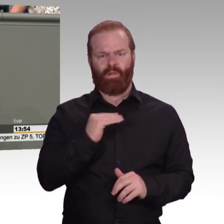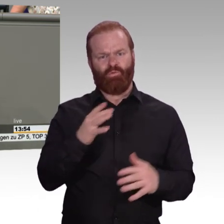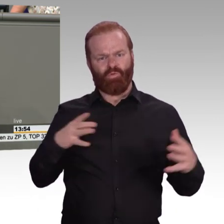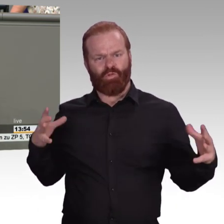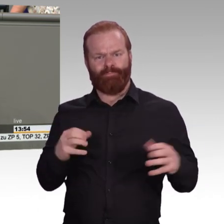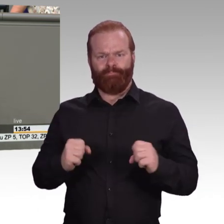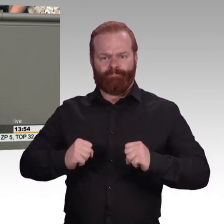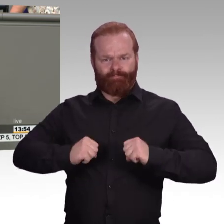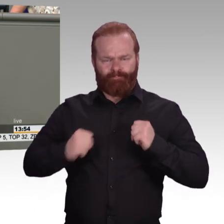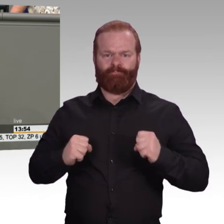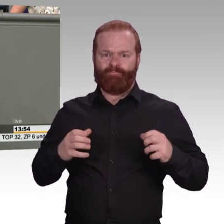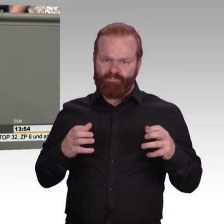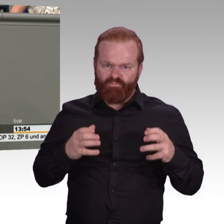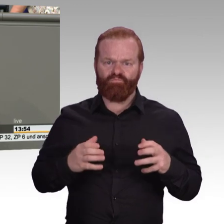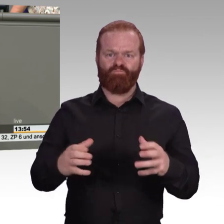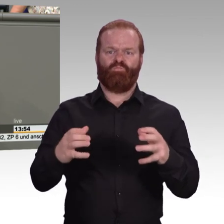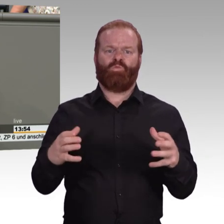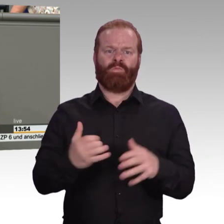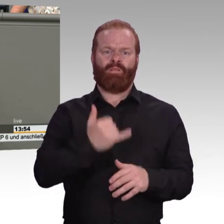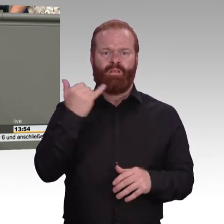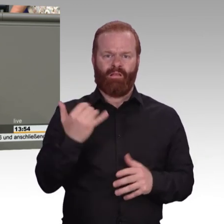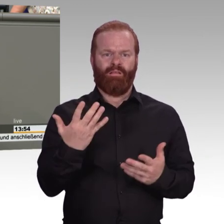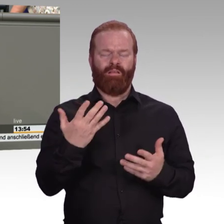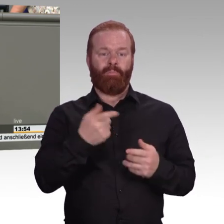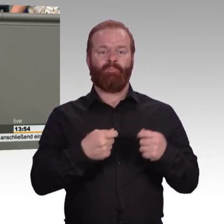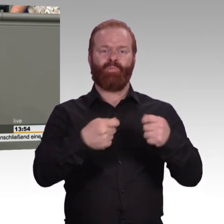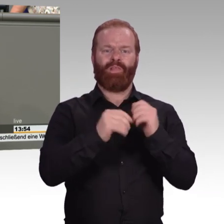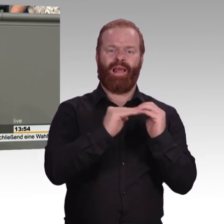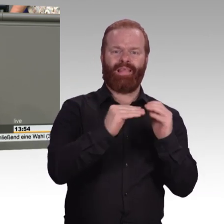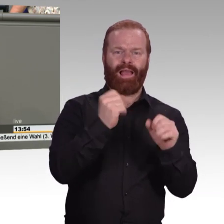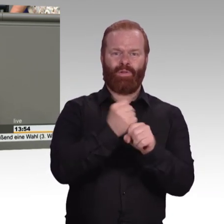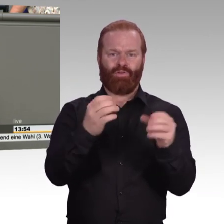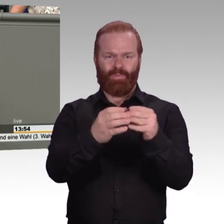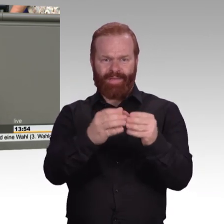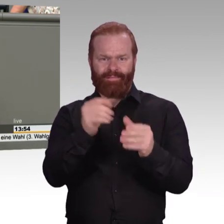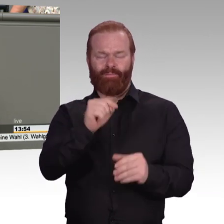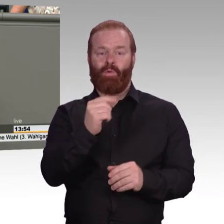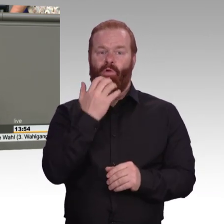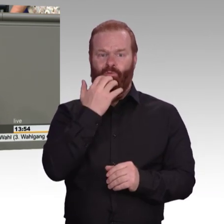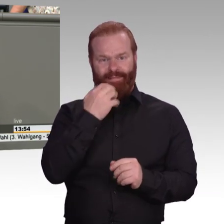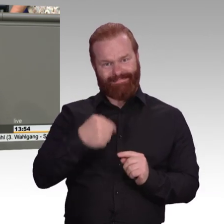Ich erwarte, dass wir dann hier im Parlament einen umfassenden Vorschlag diskutieren, nicht den kleinsten gemeinsamen Nenner,